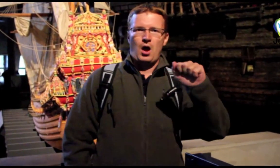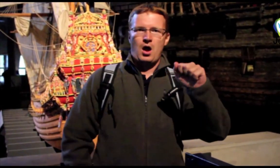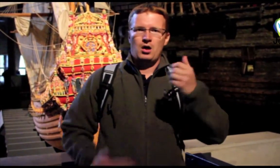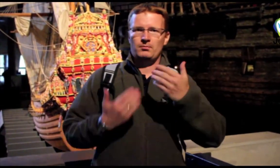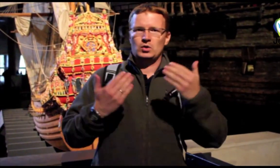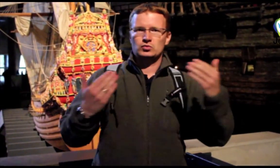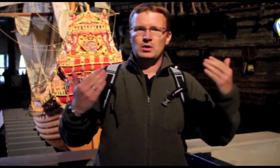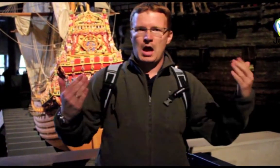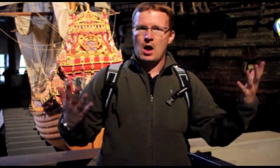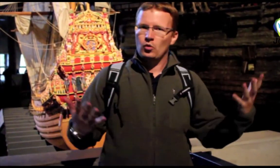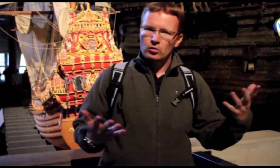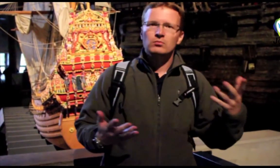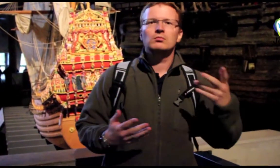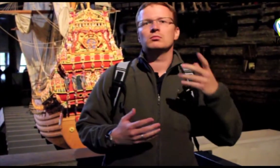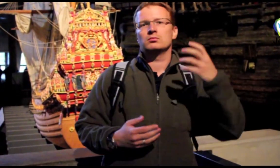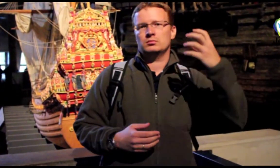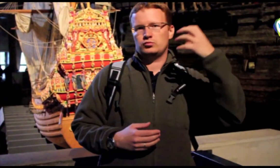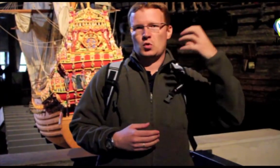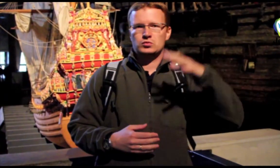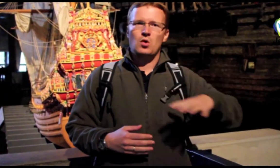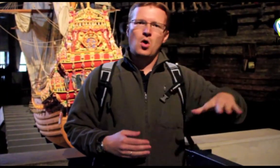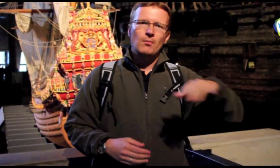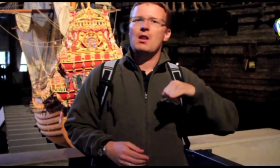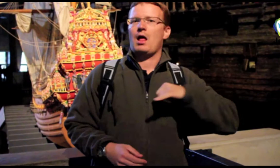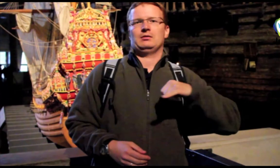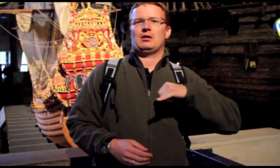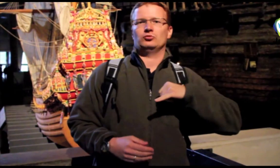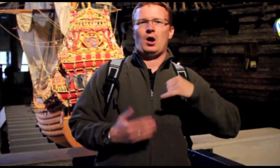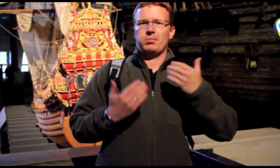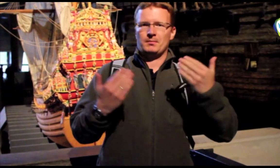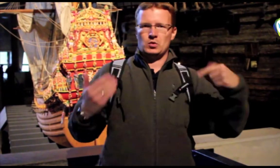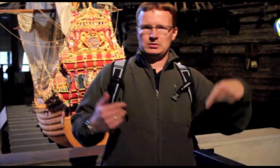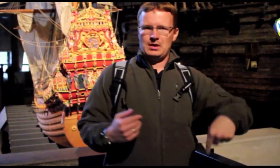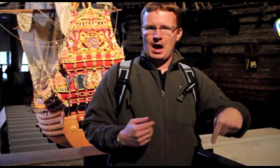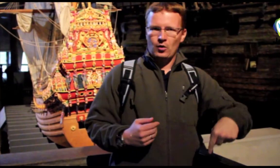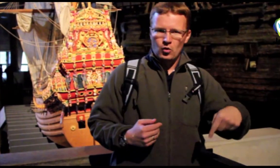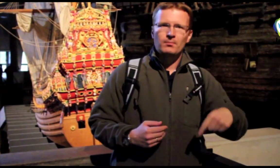Vasa múzeumban vagyunk, Stockholm legérdekesebb múzeumában.